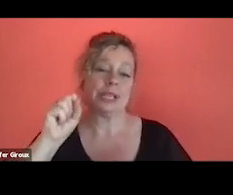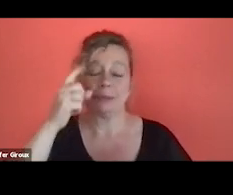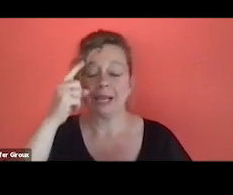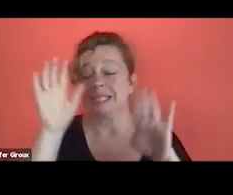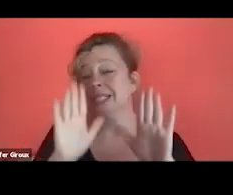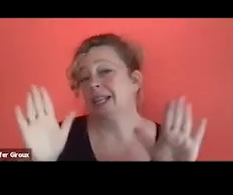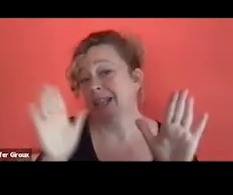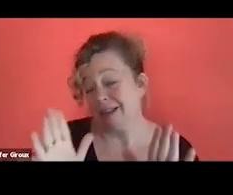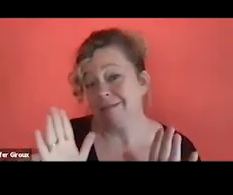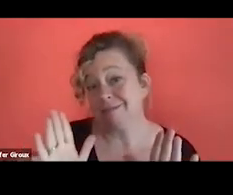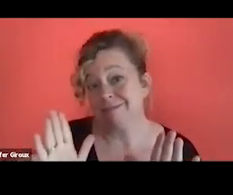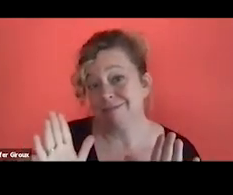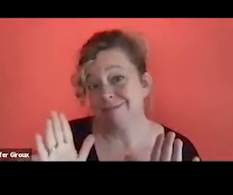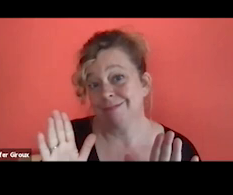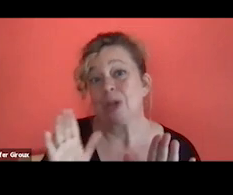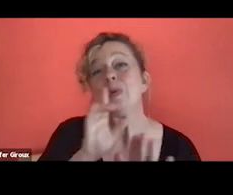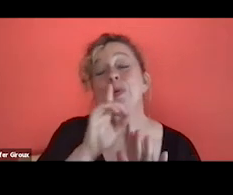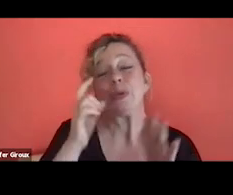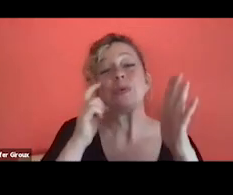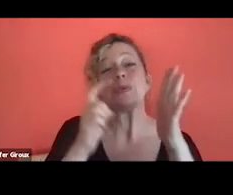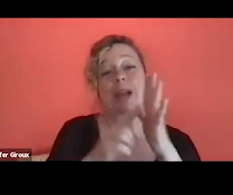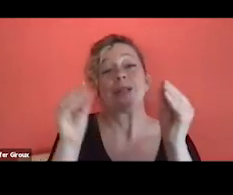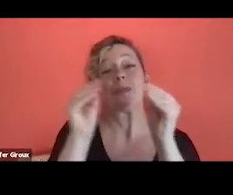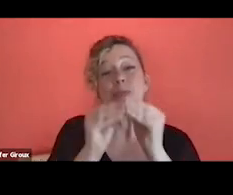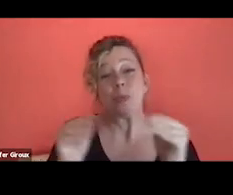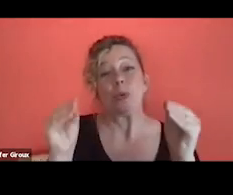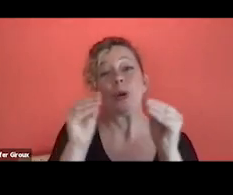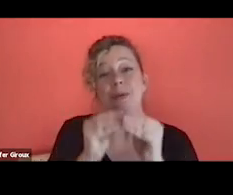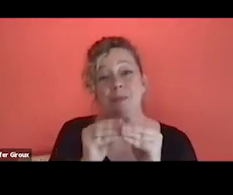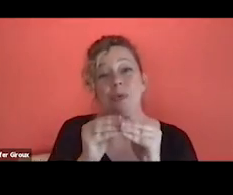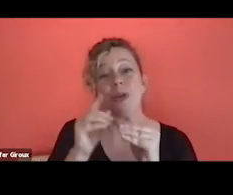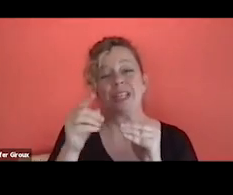Realmente reconocemos cada vez más que esto es realmente, de nuevo, esa autopreservación